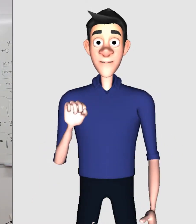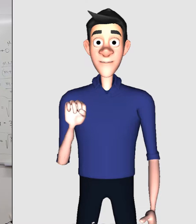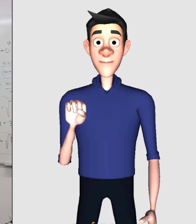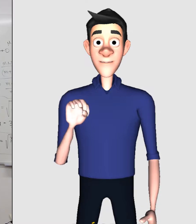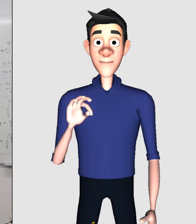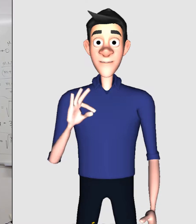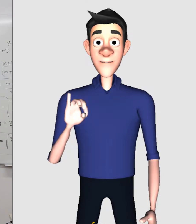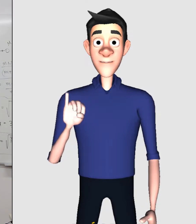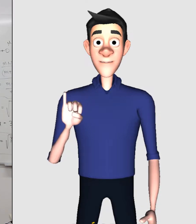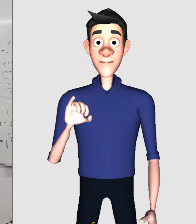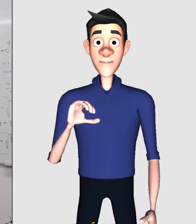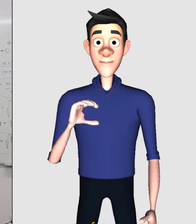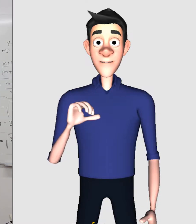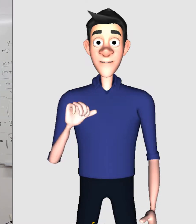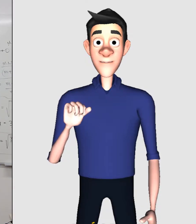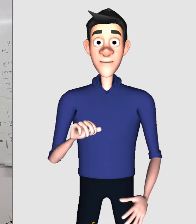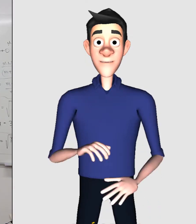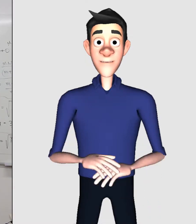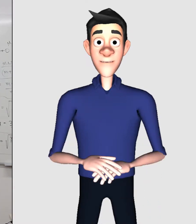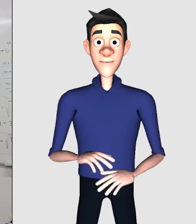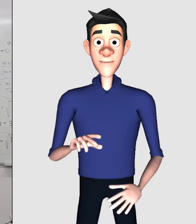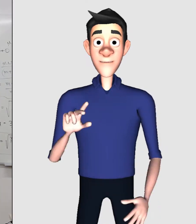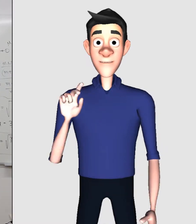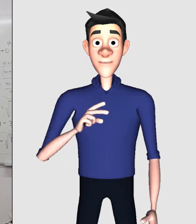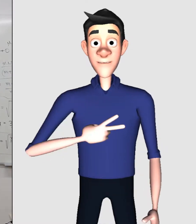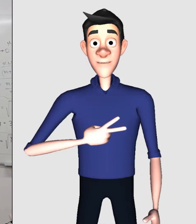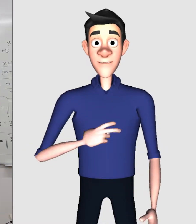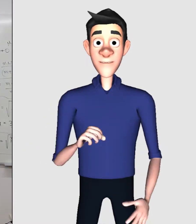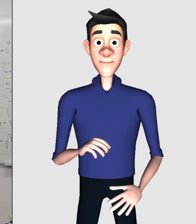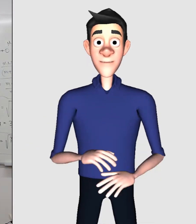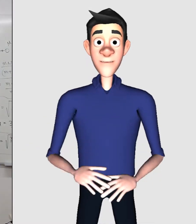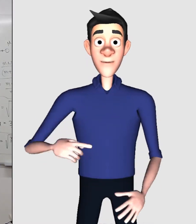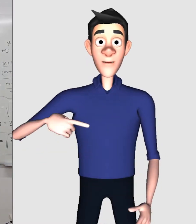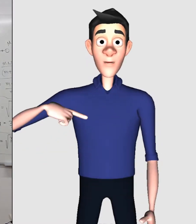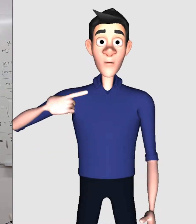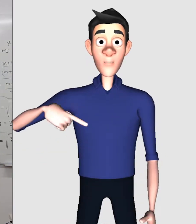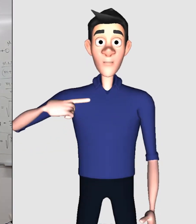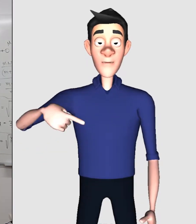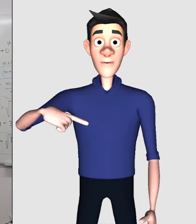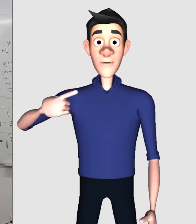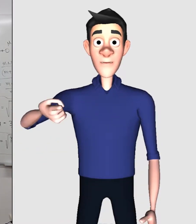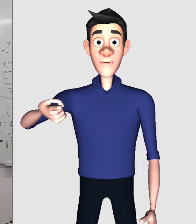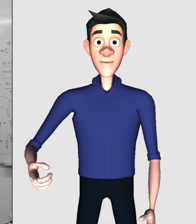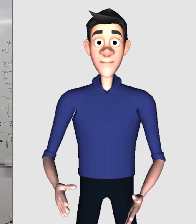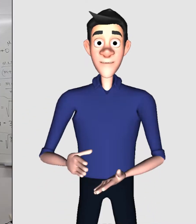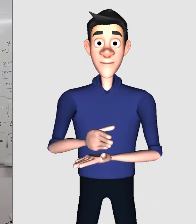Temos que interpretar o problema